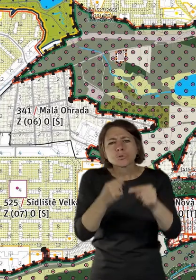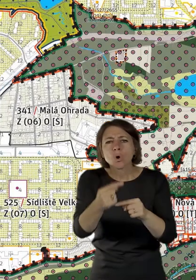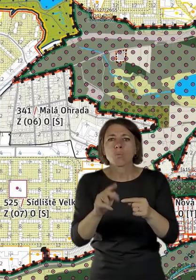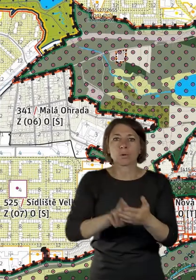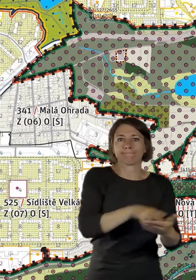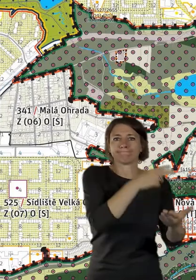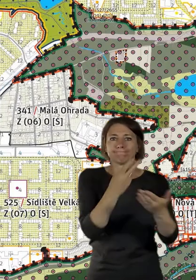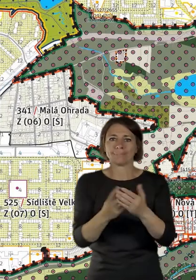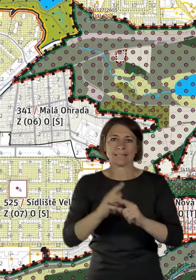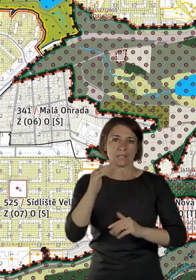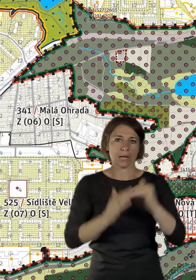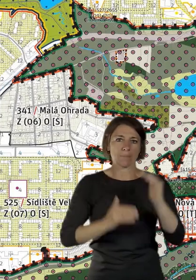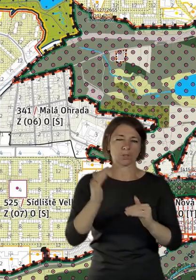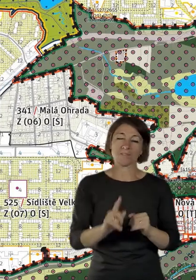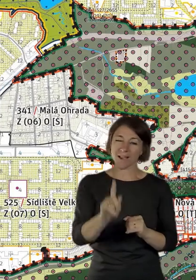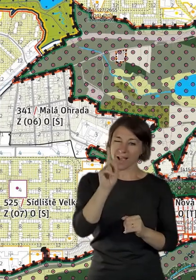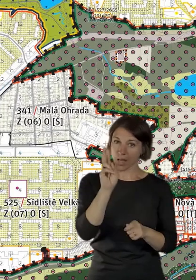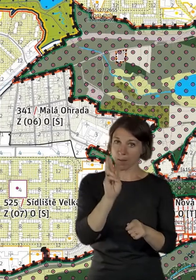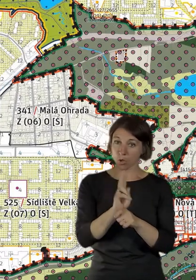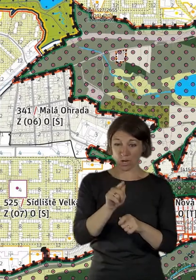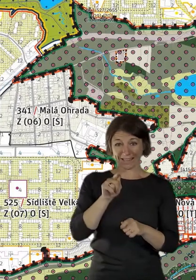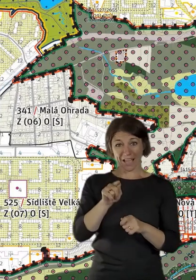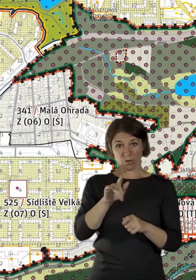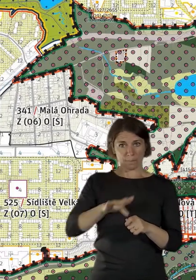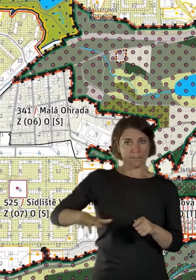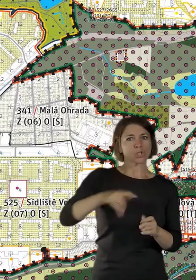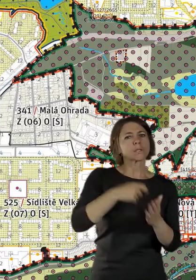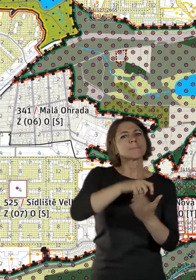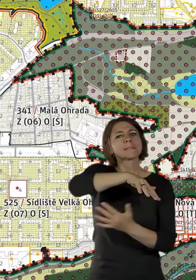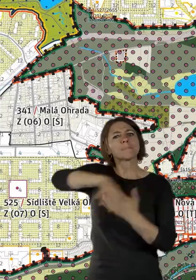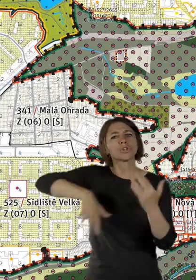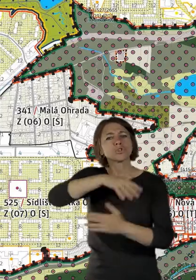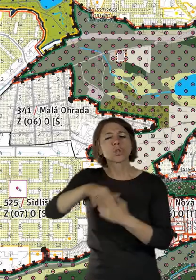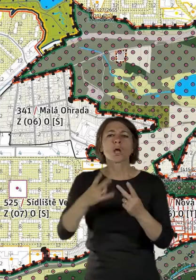Nicméně platí, že ve smíšeném městském prostředí je možné umisťovat nové školy,